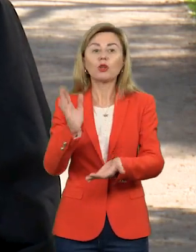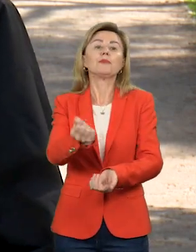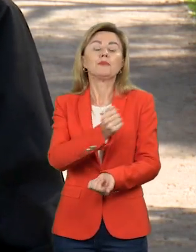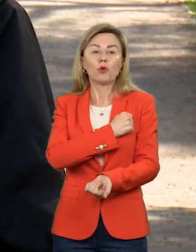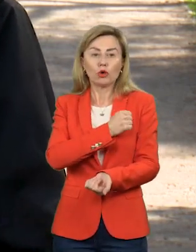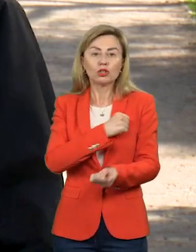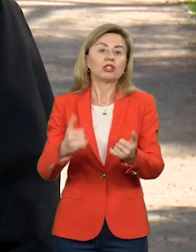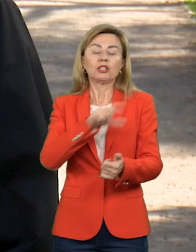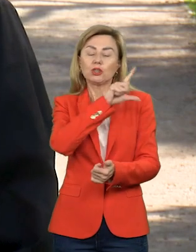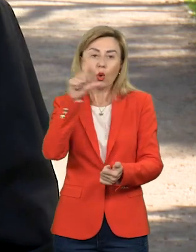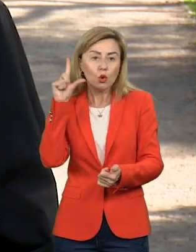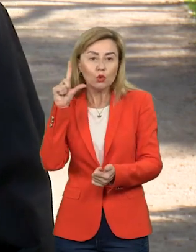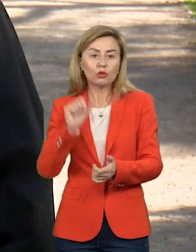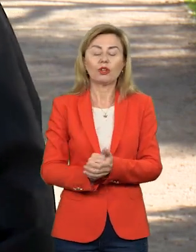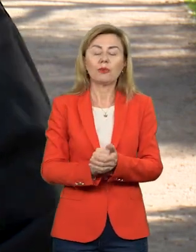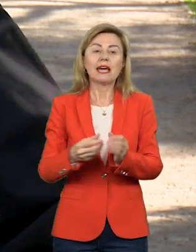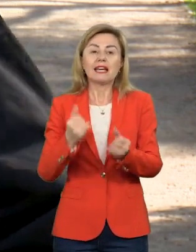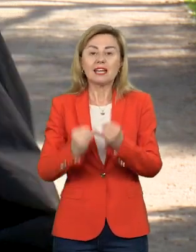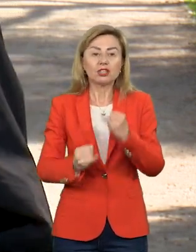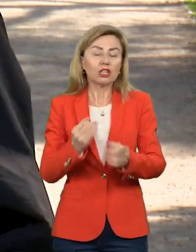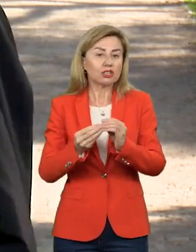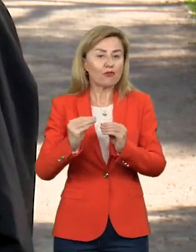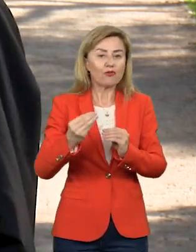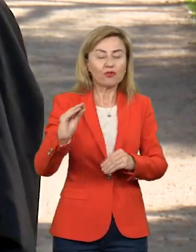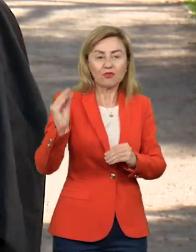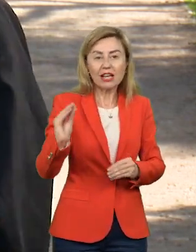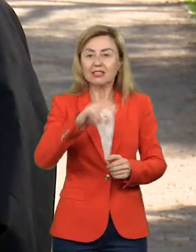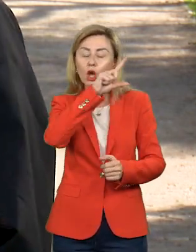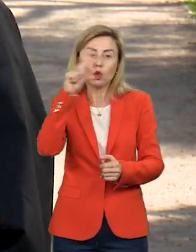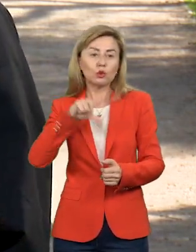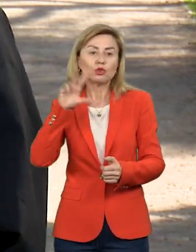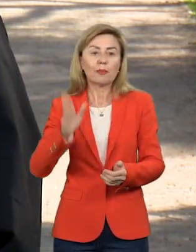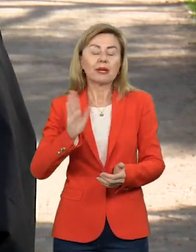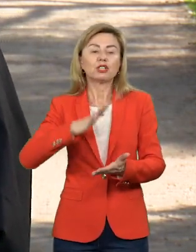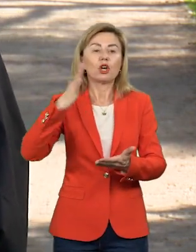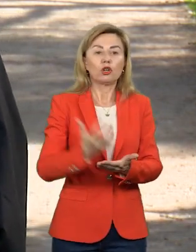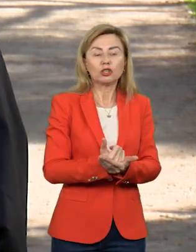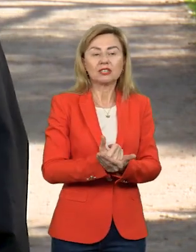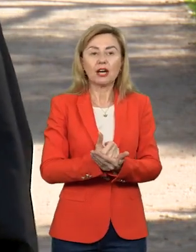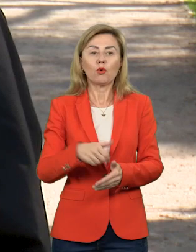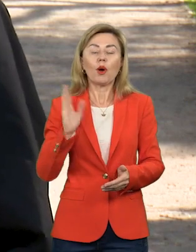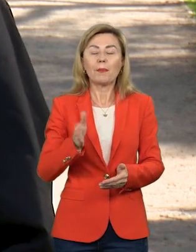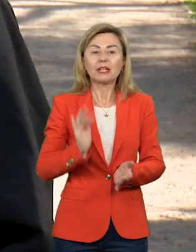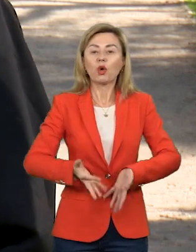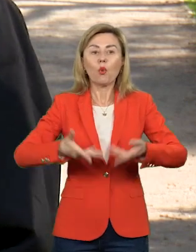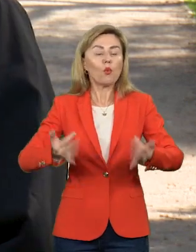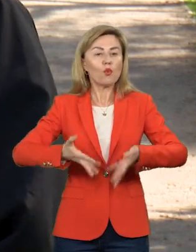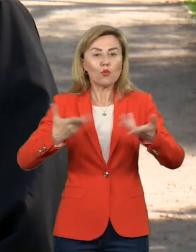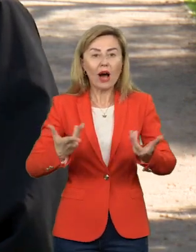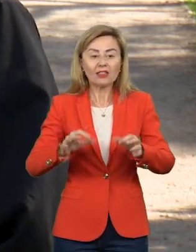bo to też jest istotne. Im więcej tego będzie, im więcej ludzi będzie korzystało, tym łatwiej będzie tą turystykę uprawiać.